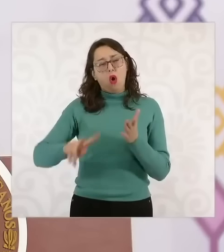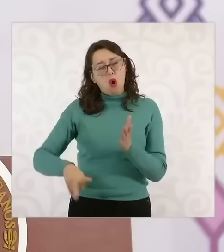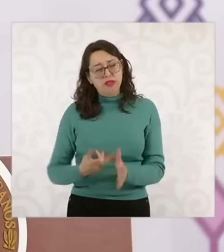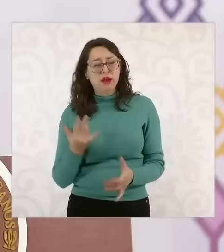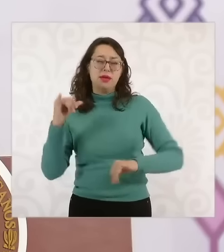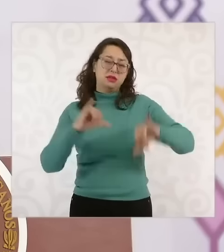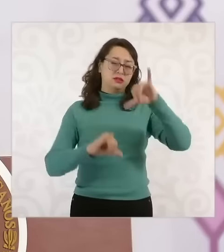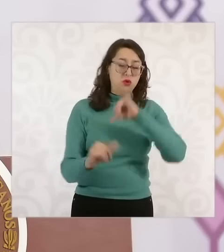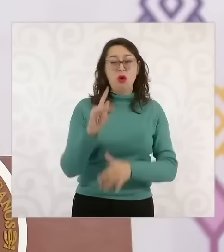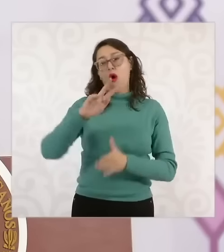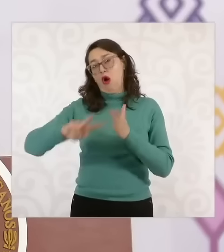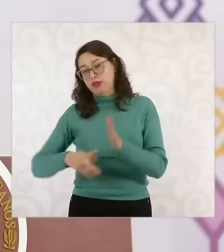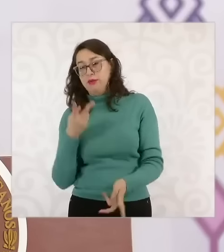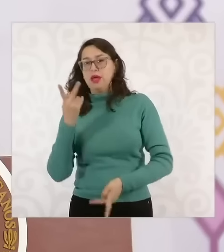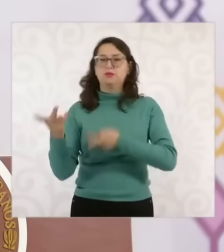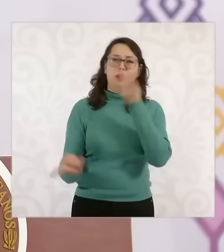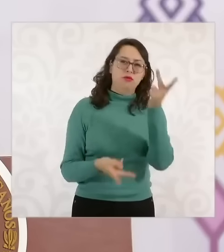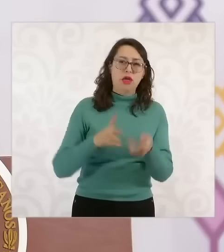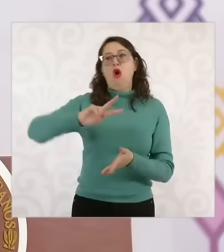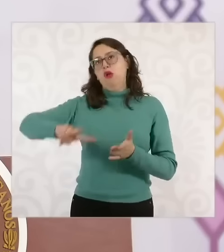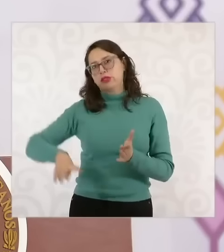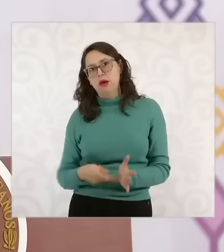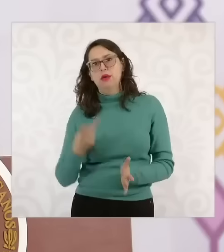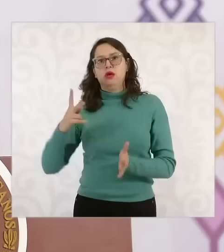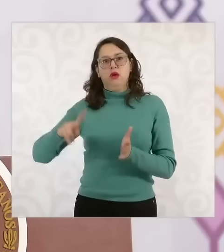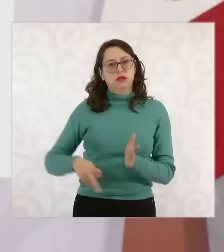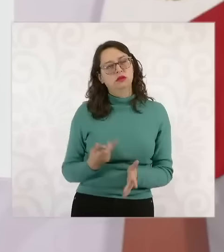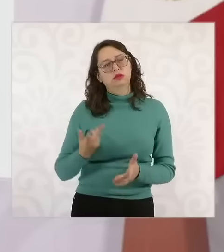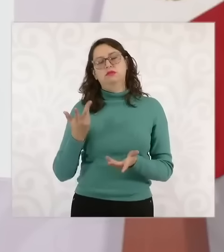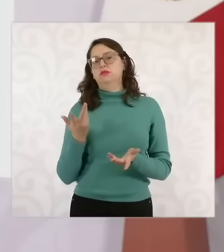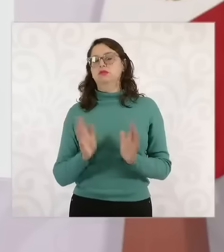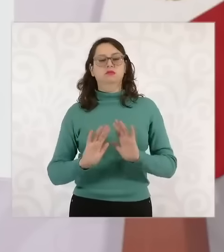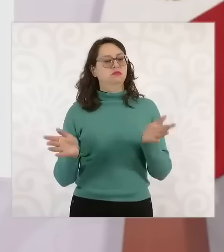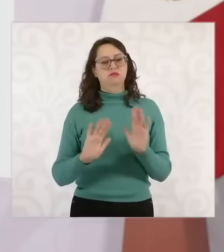que preguntarle información adicional, poder tener esa información para tomar mejores decisiones y